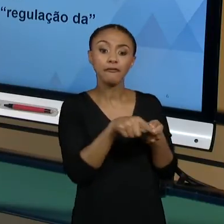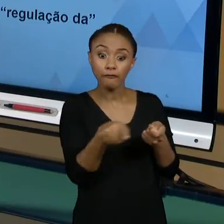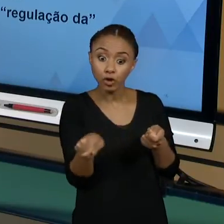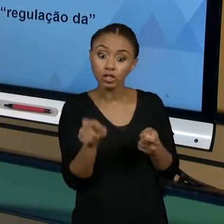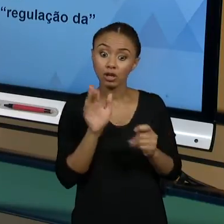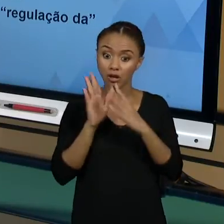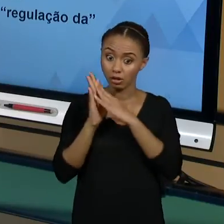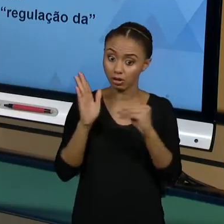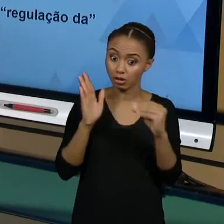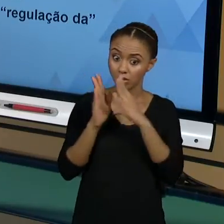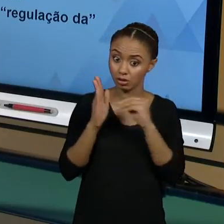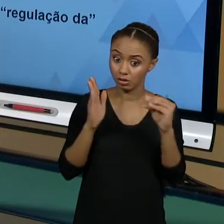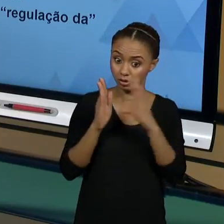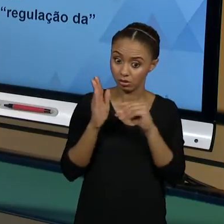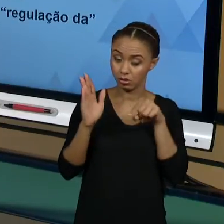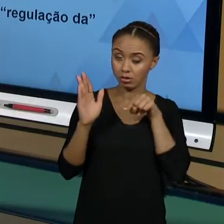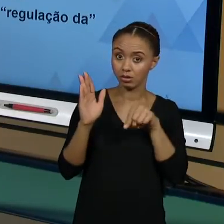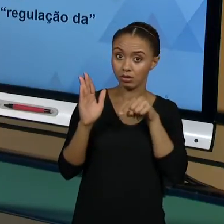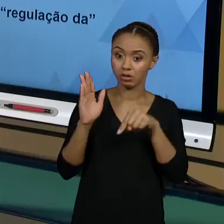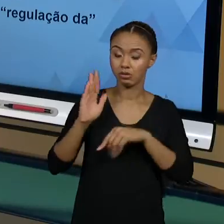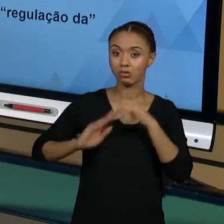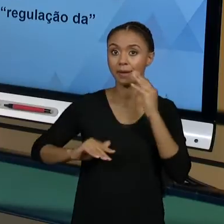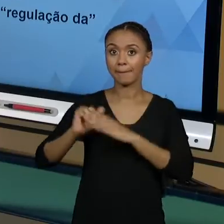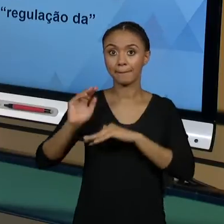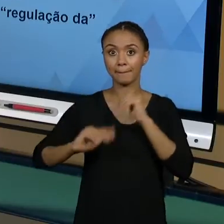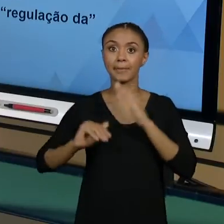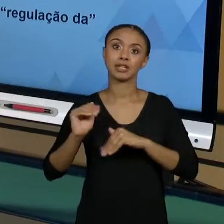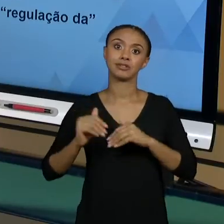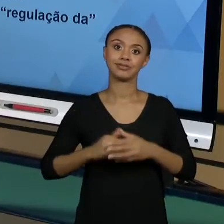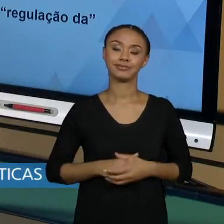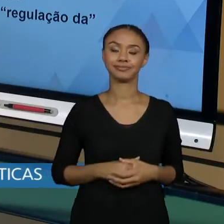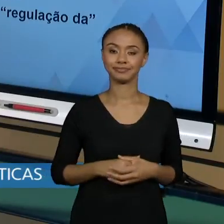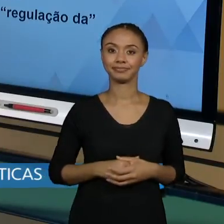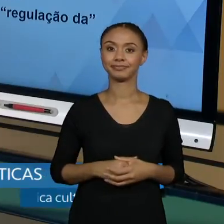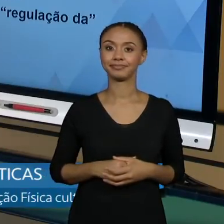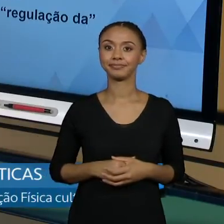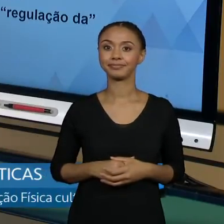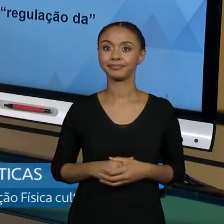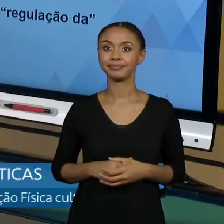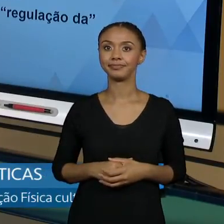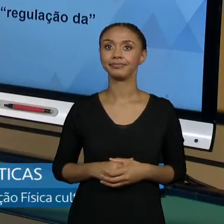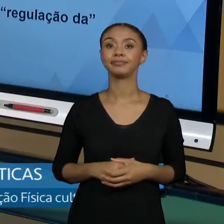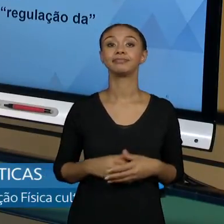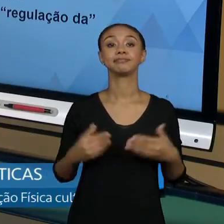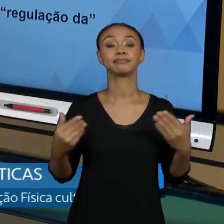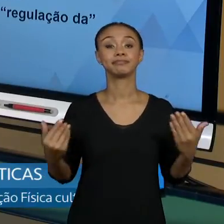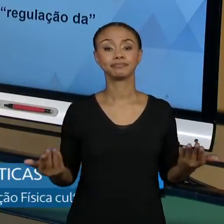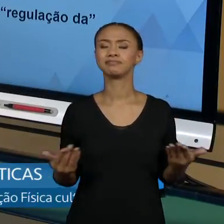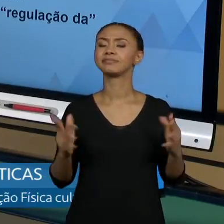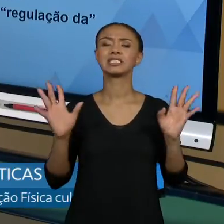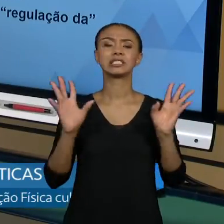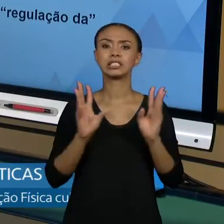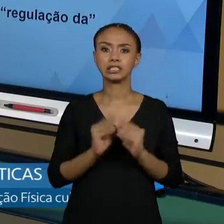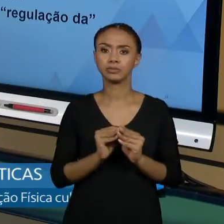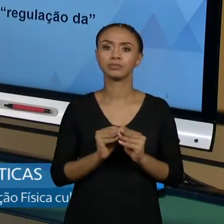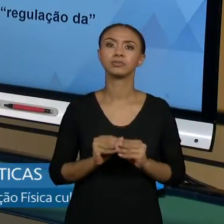E A PRODUZIR A REALIDADE SOCIAL DE UMA CERTA MANEIRA. EM SÍNTESE, ALGUMAS PINCELADAS, ALGUMAS